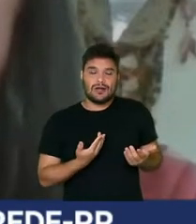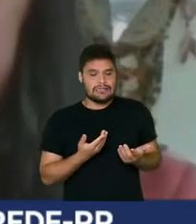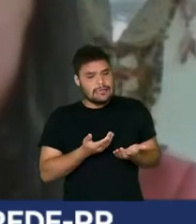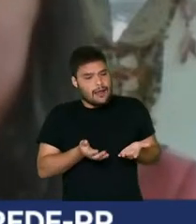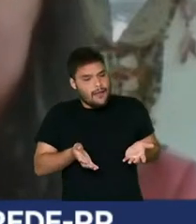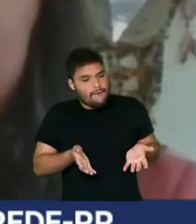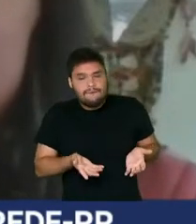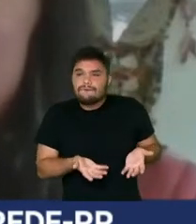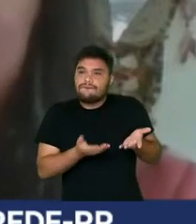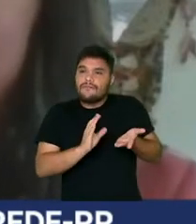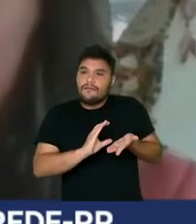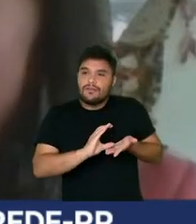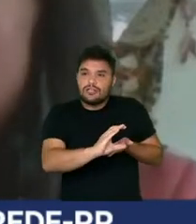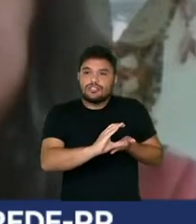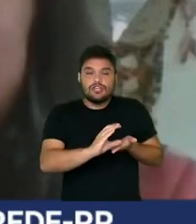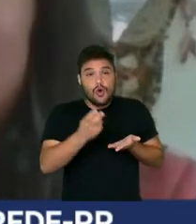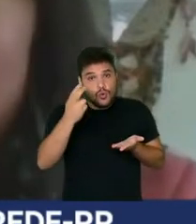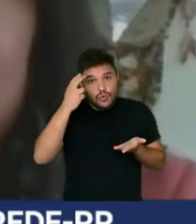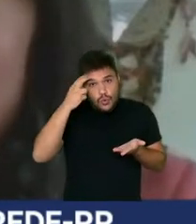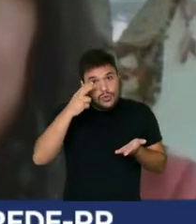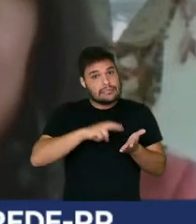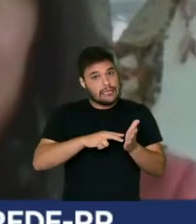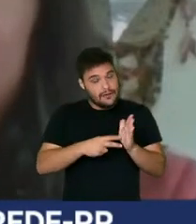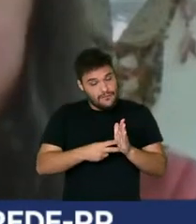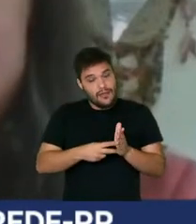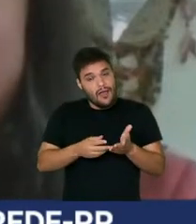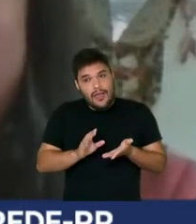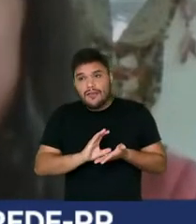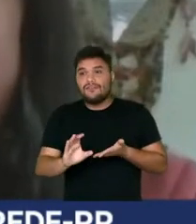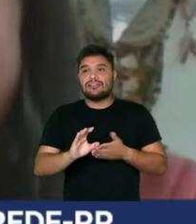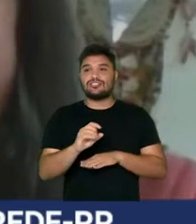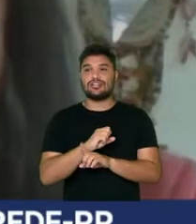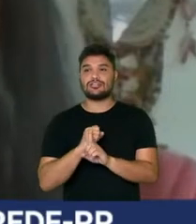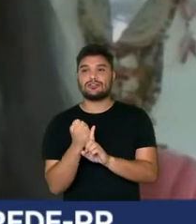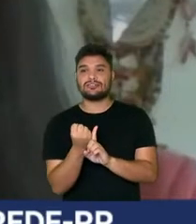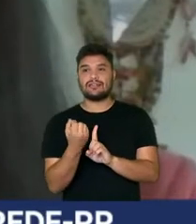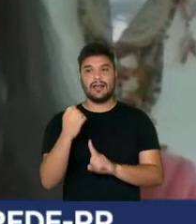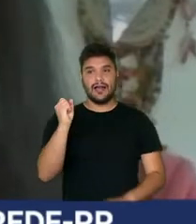RECONHECIMENTO DE UMA ÁREA TÃO IMPORTANTE PARA NÓS, INVESTIR NA CULTURA É INVESTIR NA PRÓPRIA